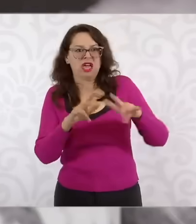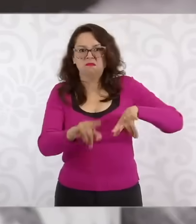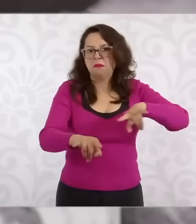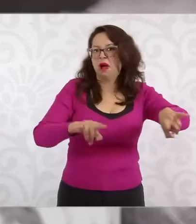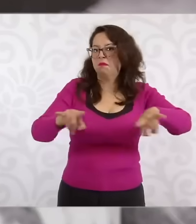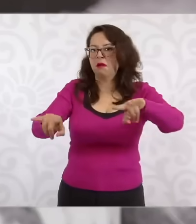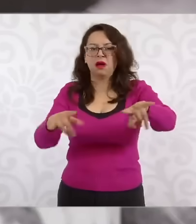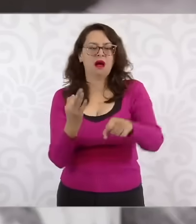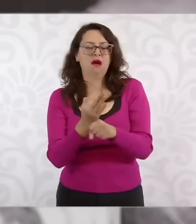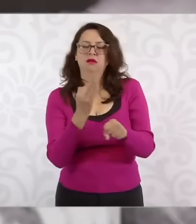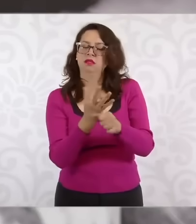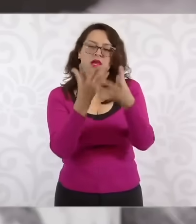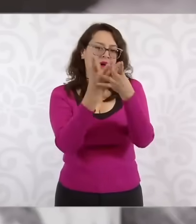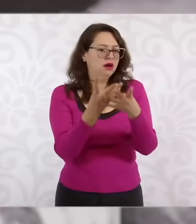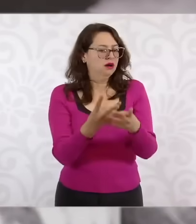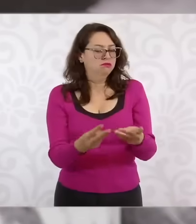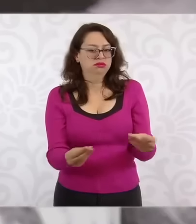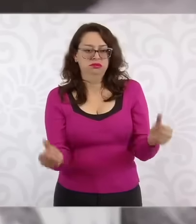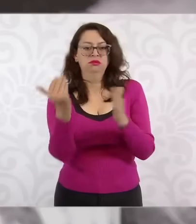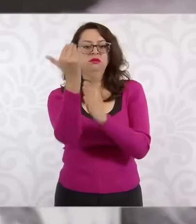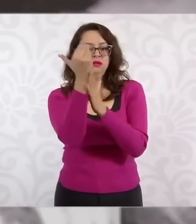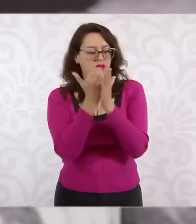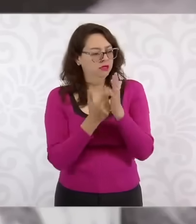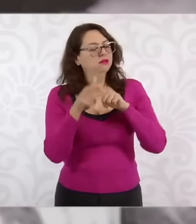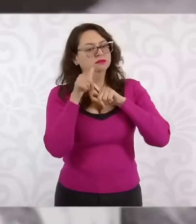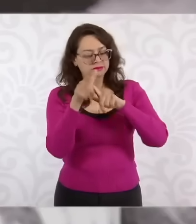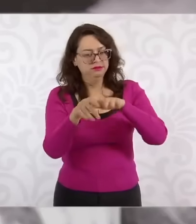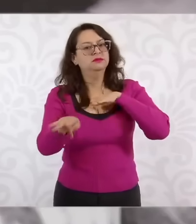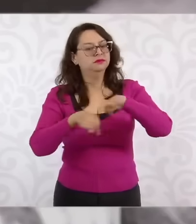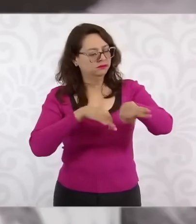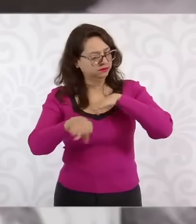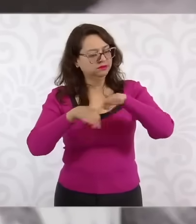y estamos trabajando para que todo regrese a la normalidad. También el jueves nos instruyó